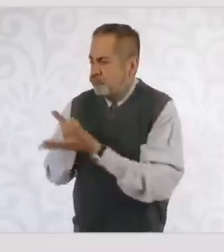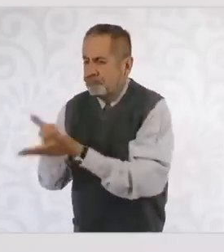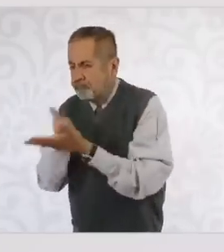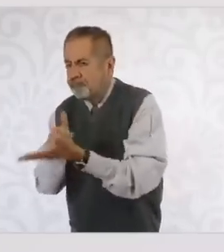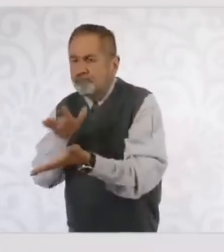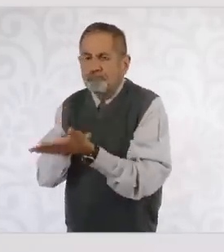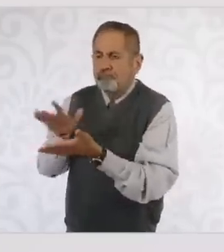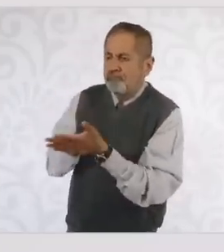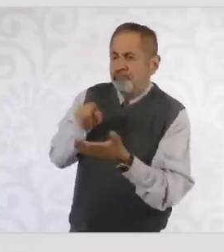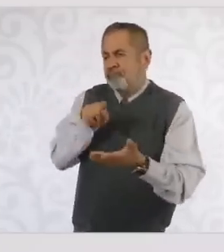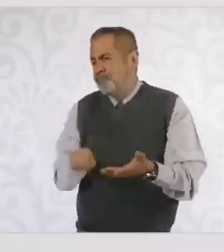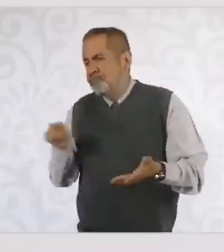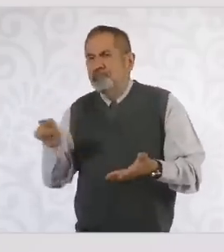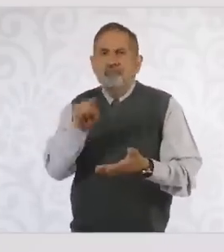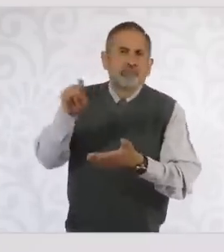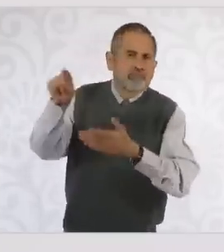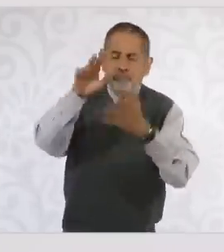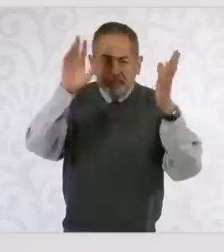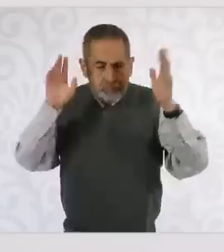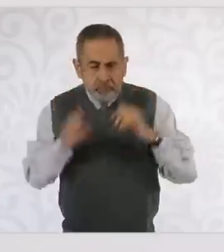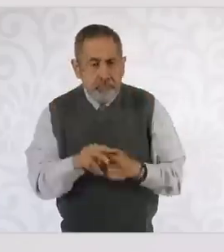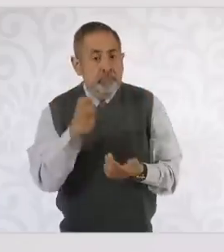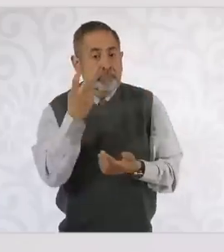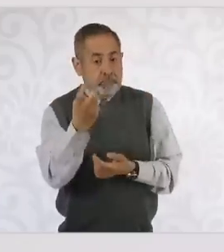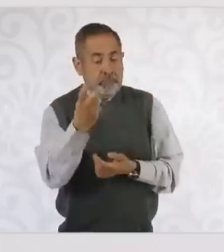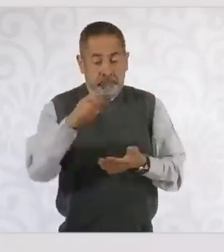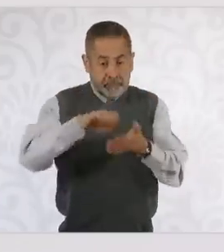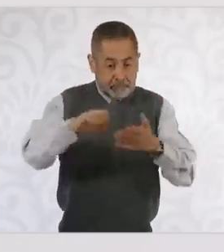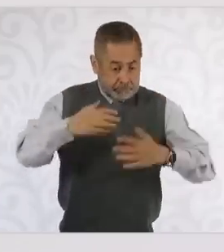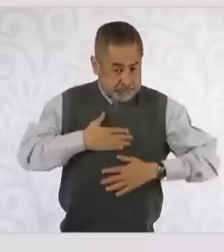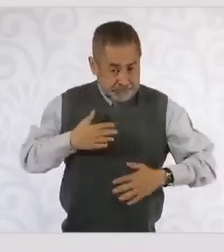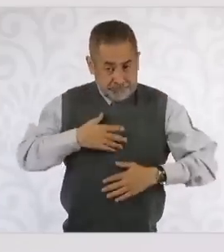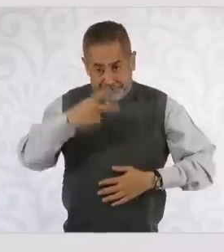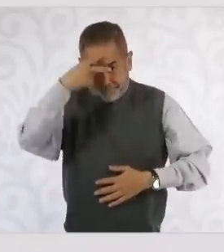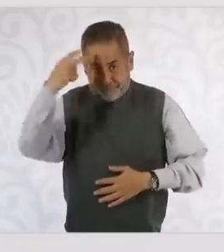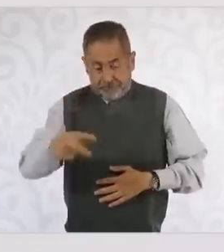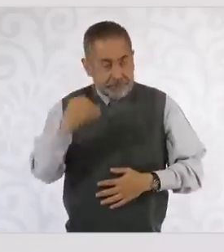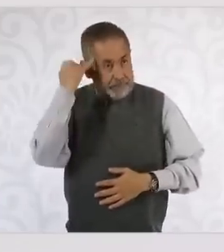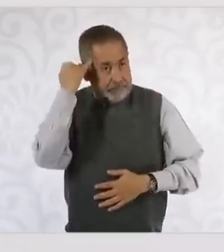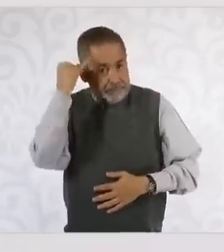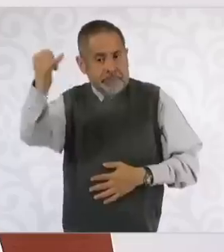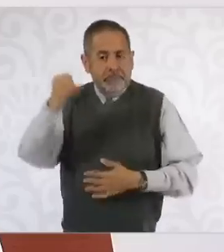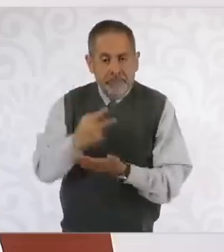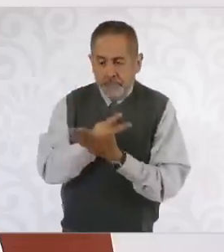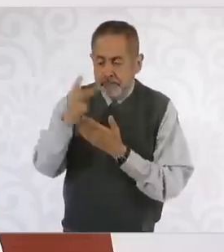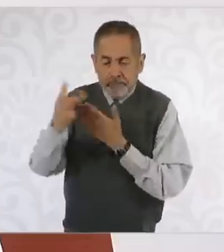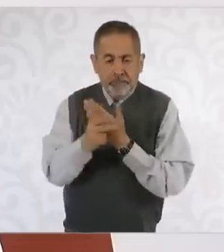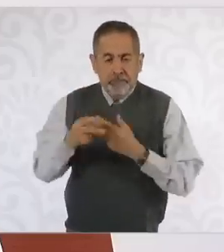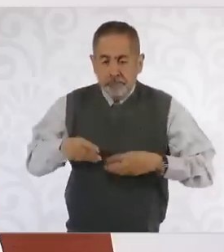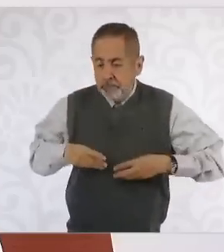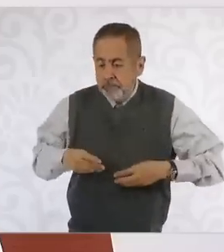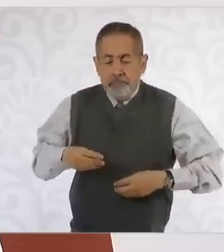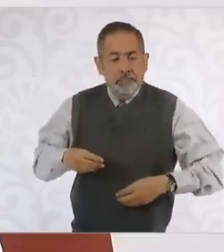estamos planteando es que el programa sembrando vida que en México le destinamos el próximo año